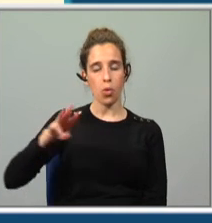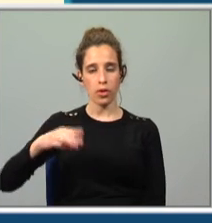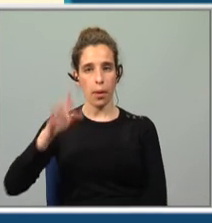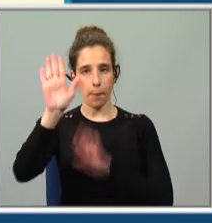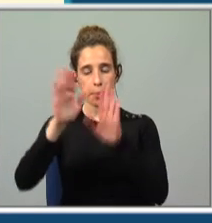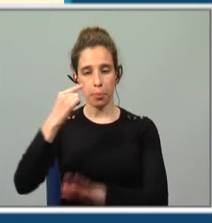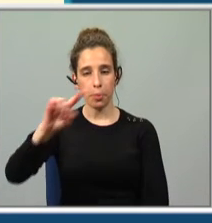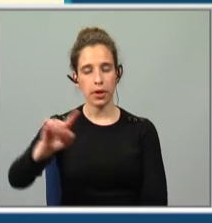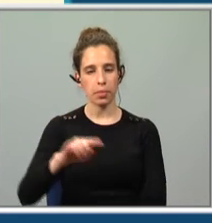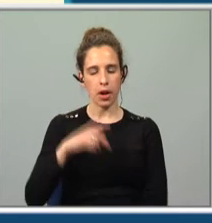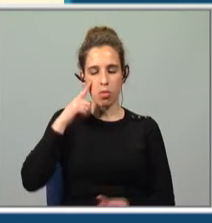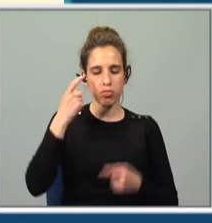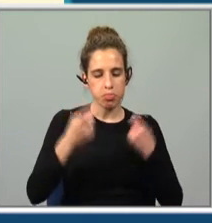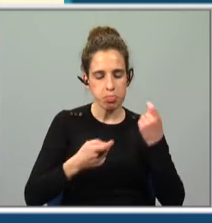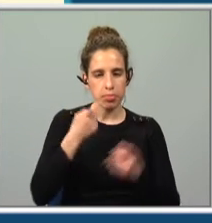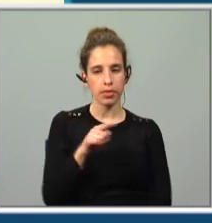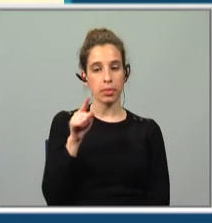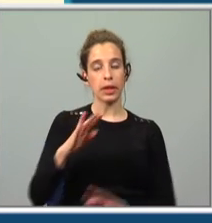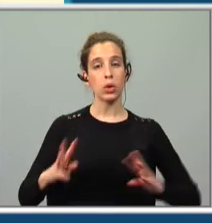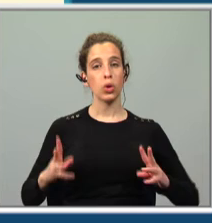nós temos aqui então o nosso desenvolvimento 我們在這裡，所以我們的發展